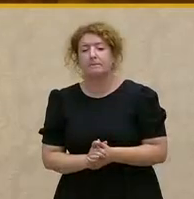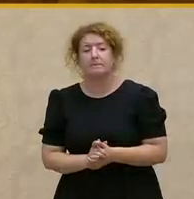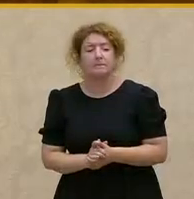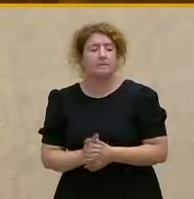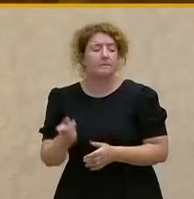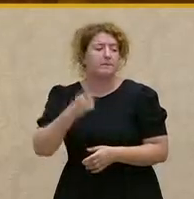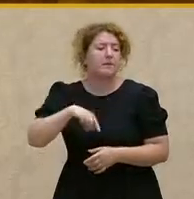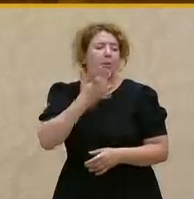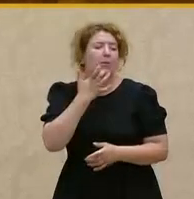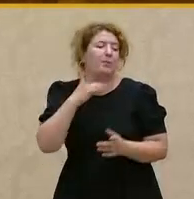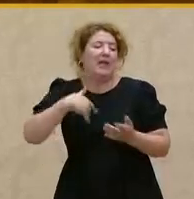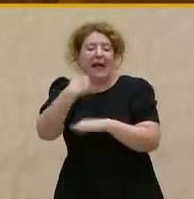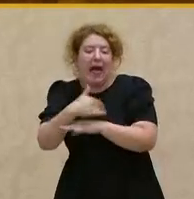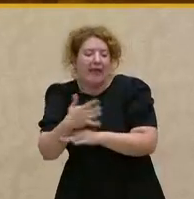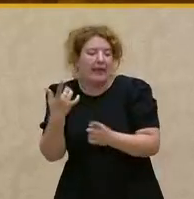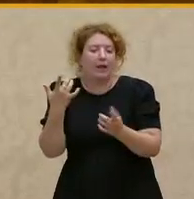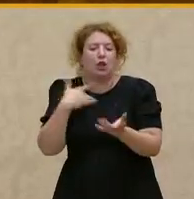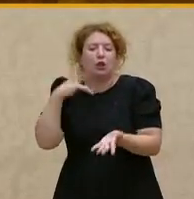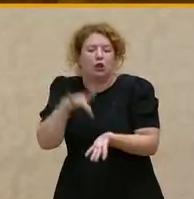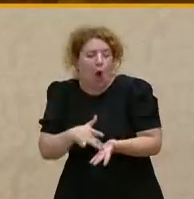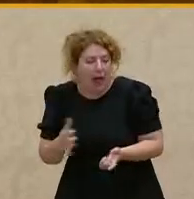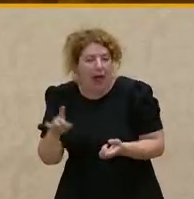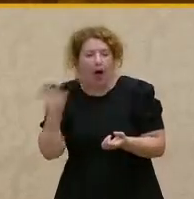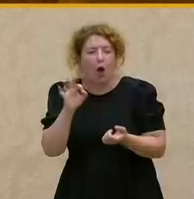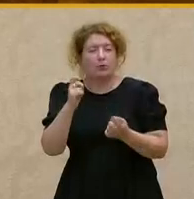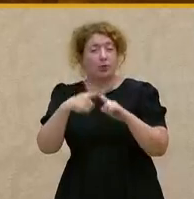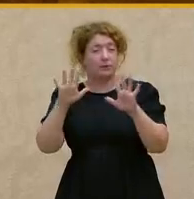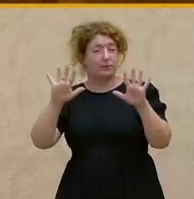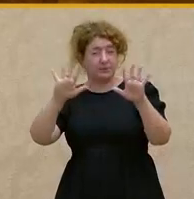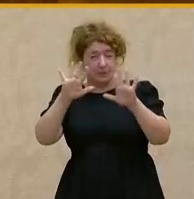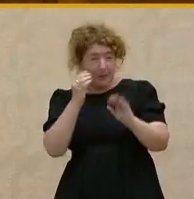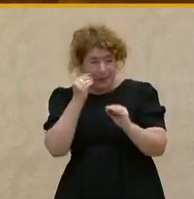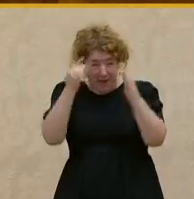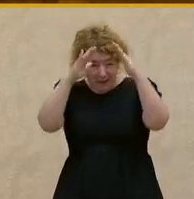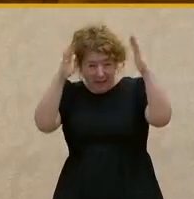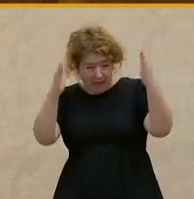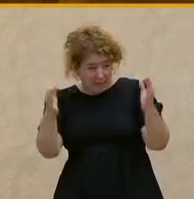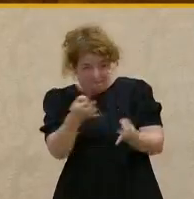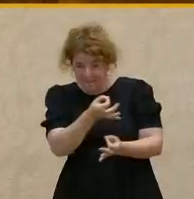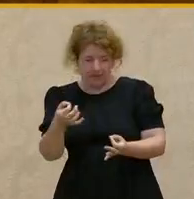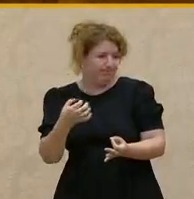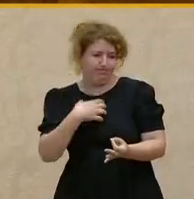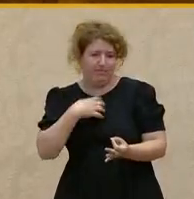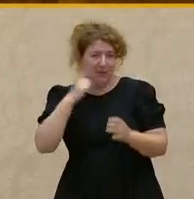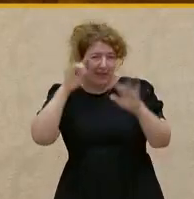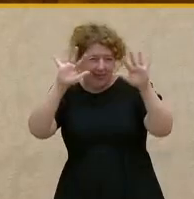la calle o las imágenes. Las veo difuminadas. No las veo con realidad. Y también dentro de